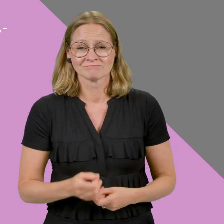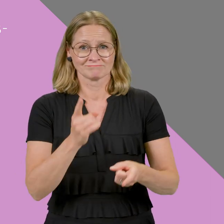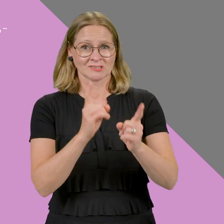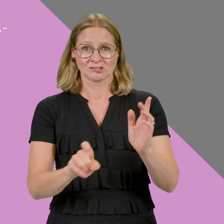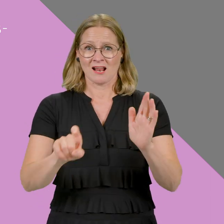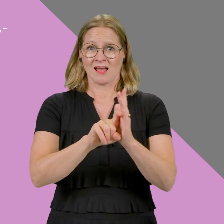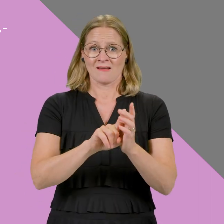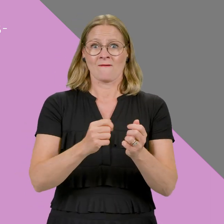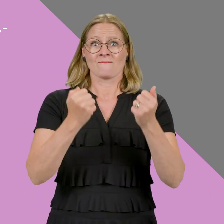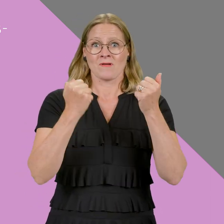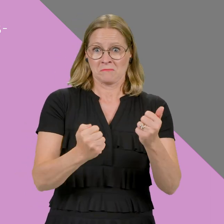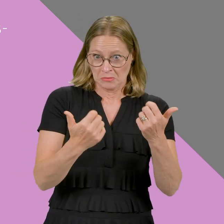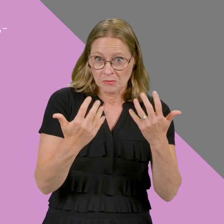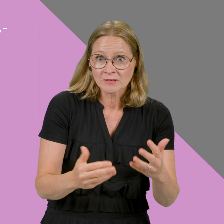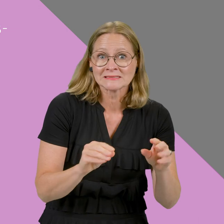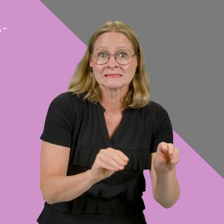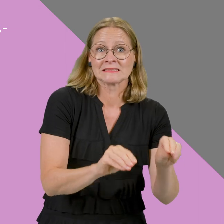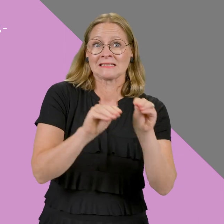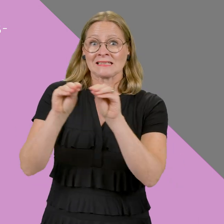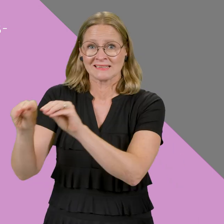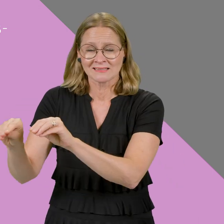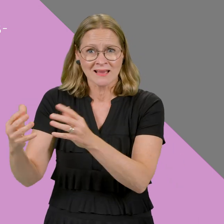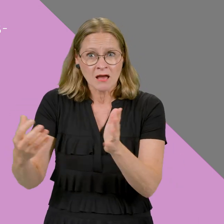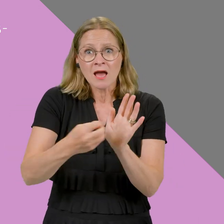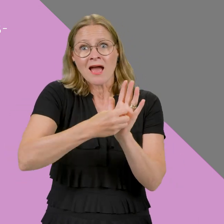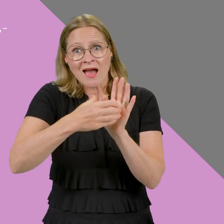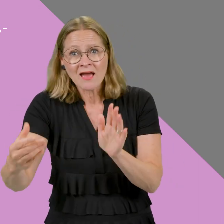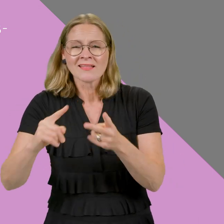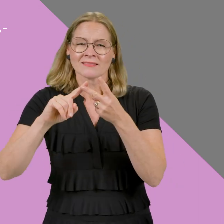Mikäli lain voimaantuloa nyt siirretään, seurauksena on pahimmillaan -